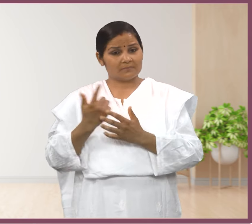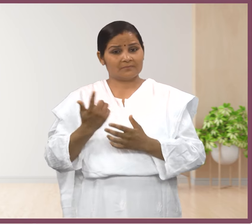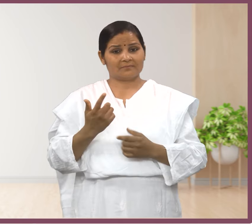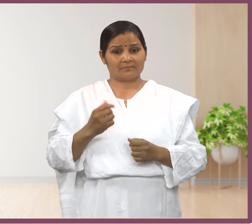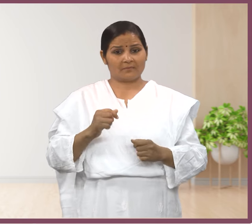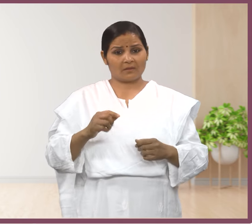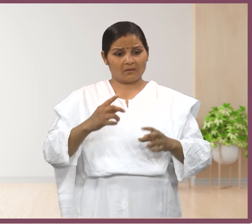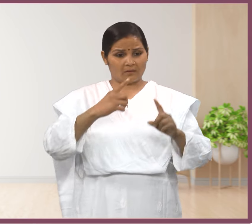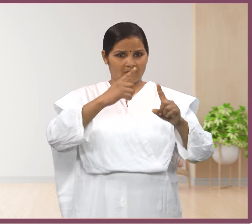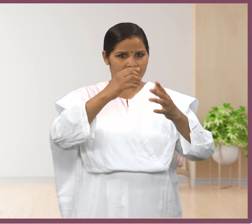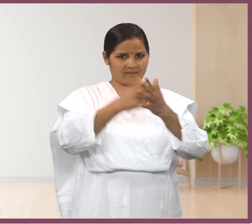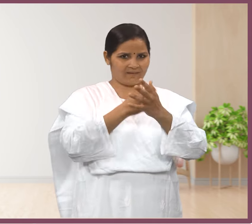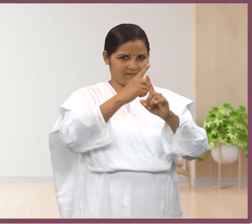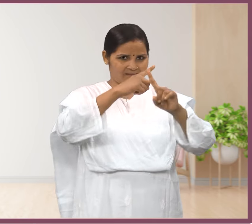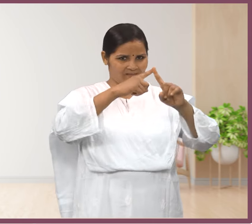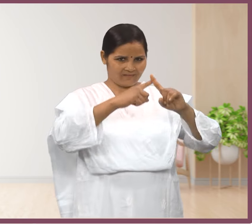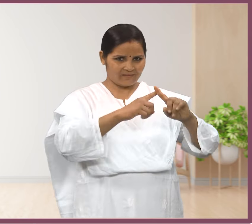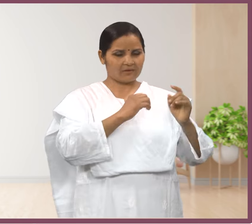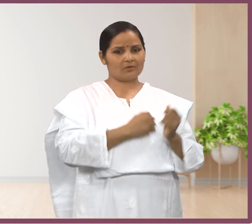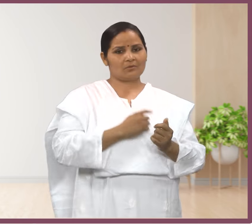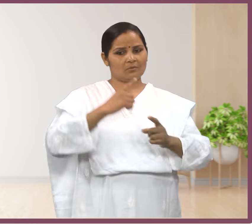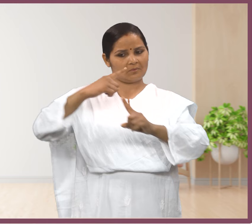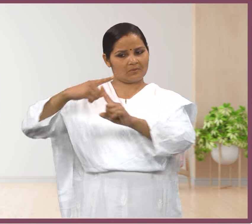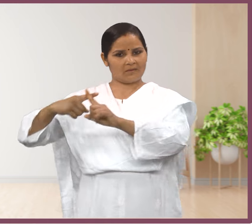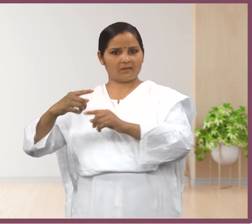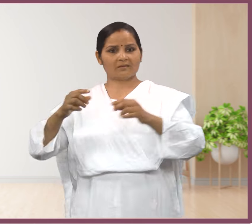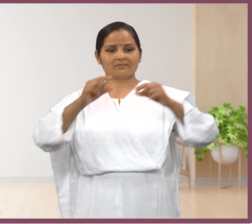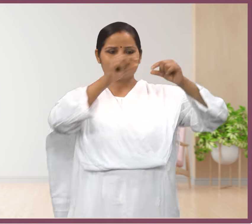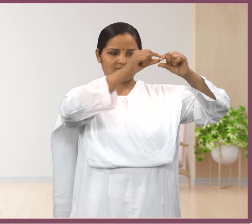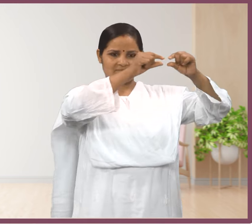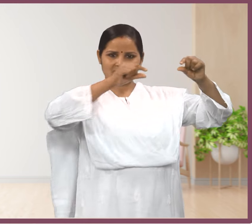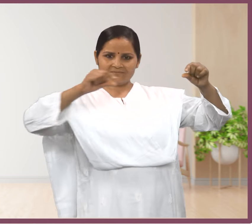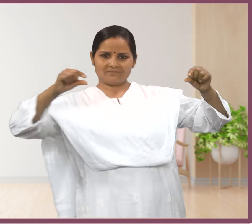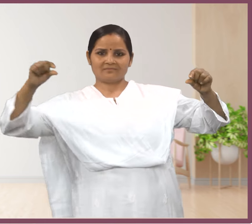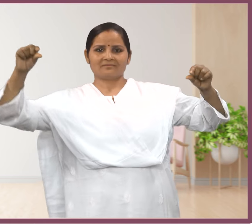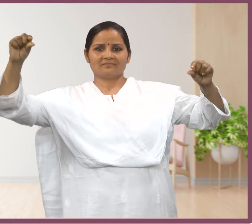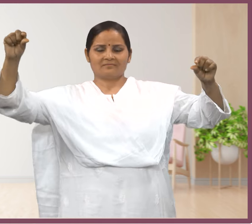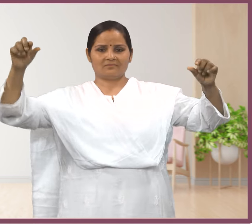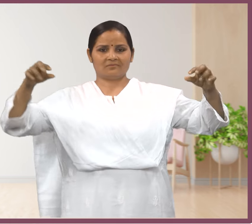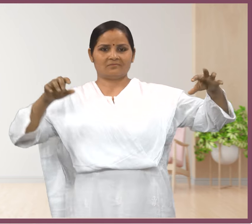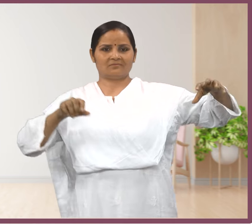అదేవిధంగా కర్రలు కట్టి ఉన్నాయి, దాని మీద తాడు కట్టి ఉంది,